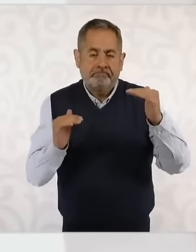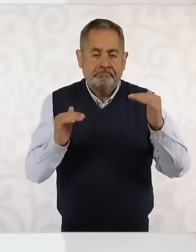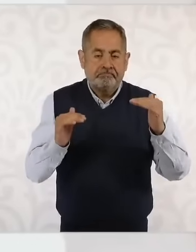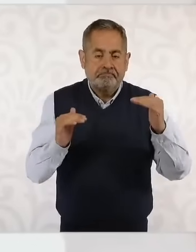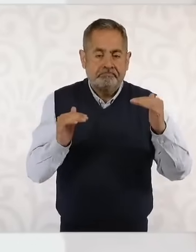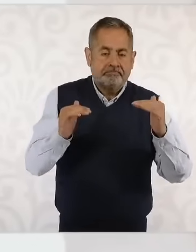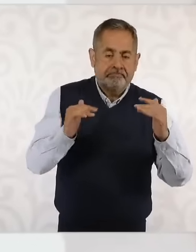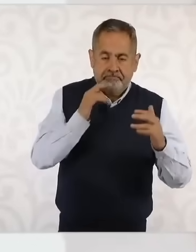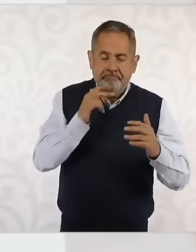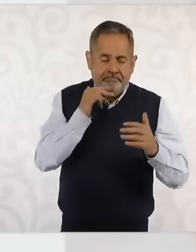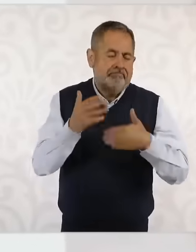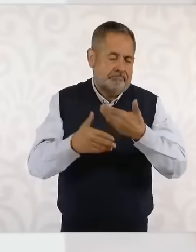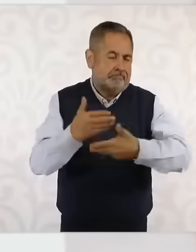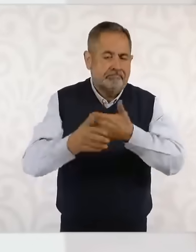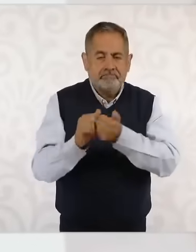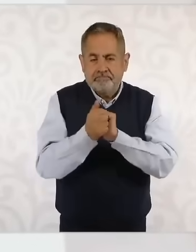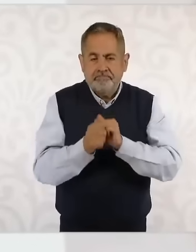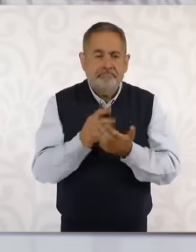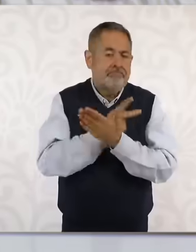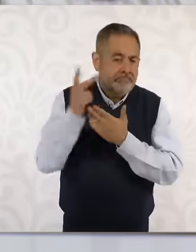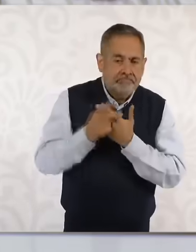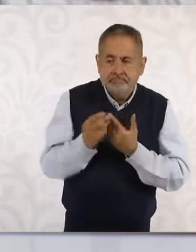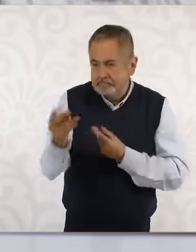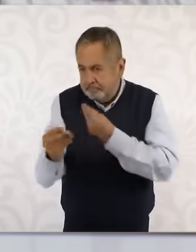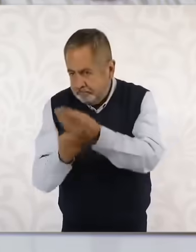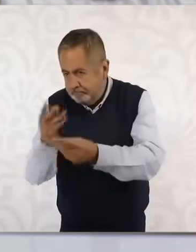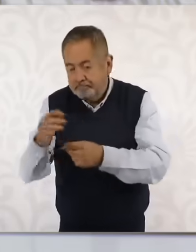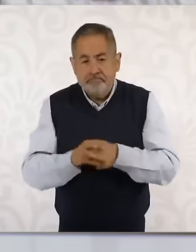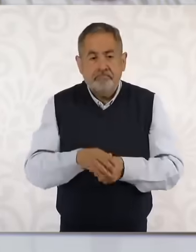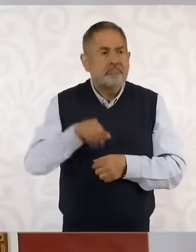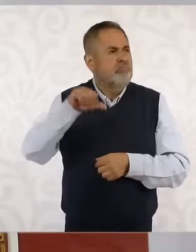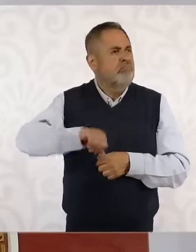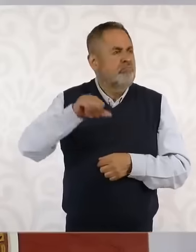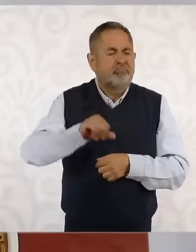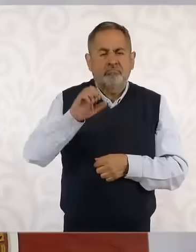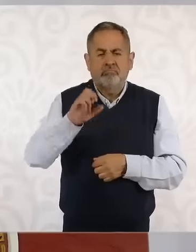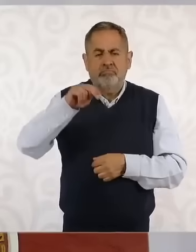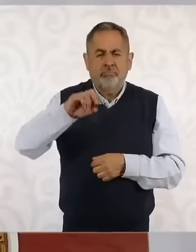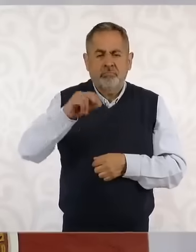todos los programas de bienestar, empleo, hoy sale la ENOE, ¿no? No le he visto,